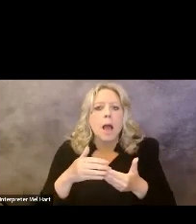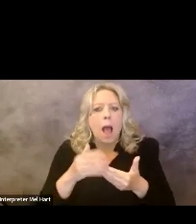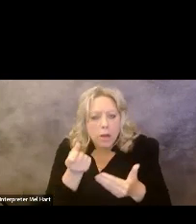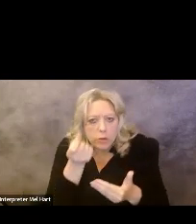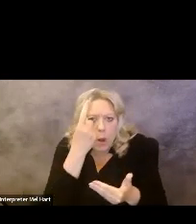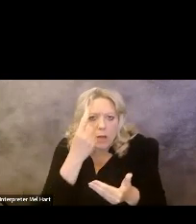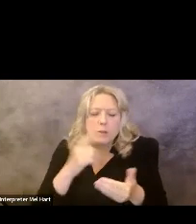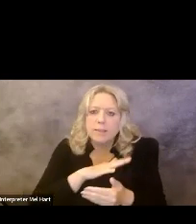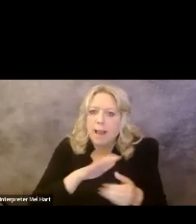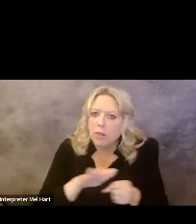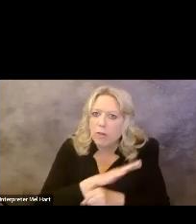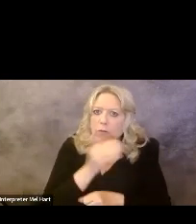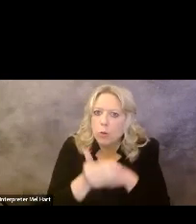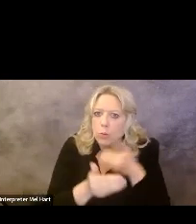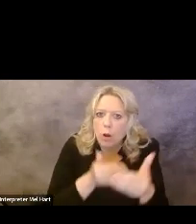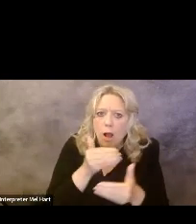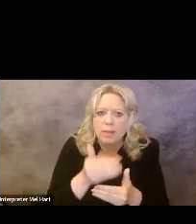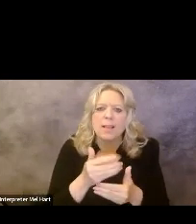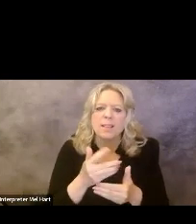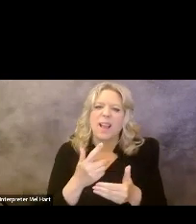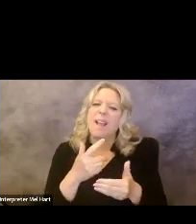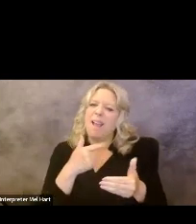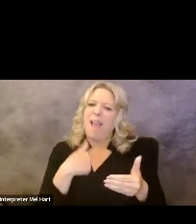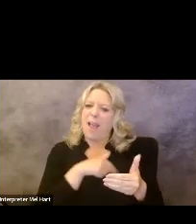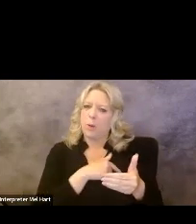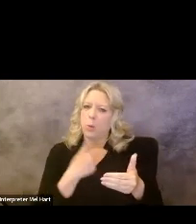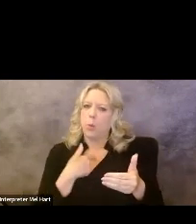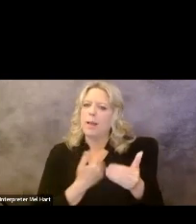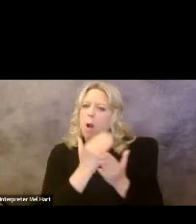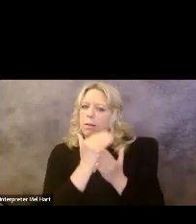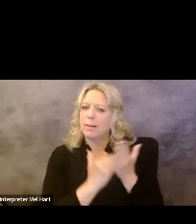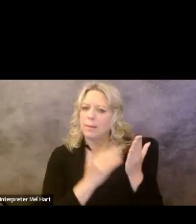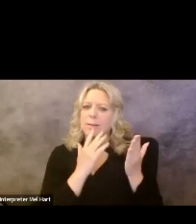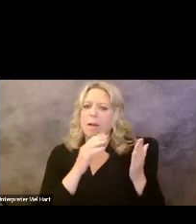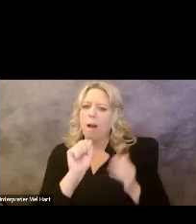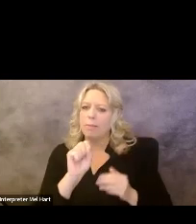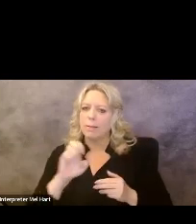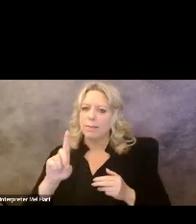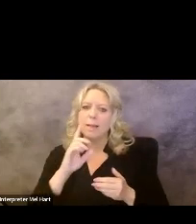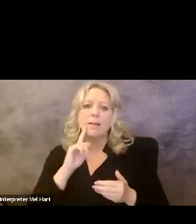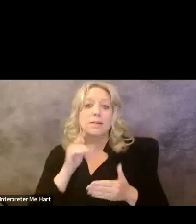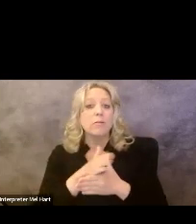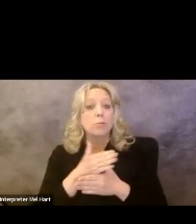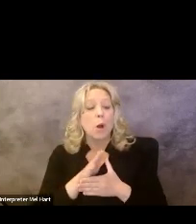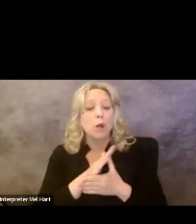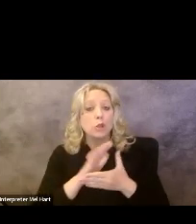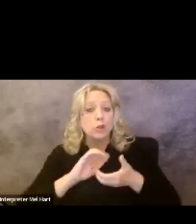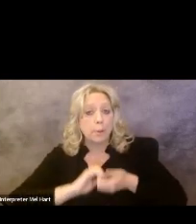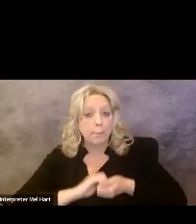los tiene listados en su sitio web puede encontrarnos fácilmente um y eso es todo gracias